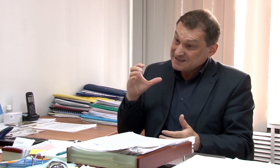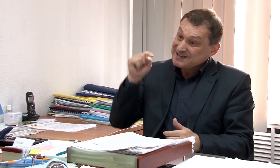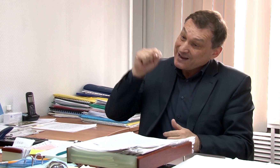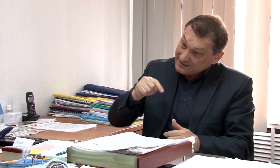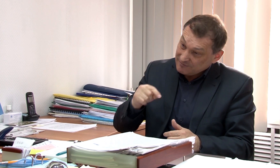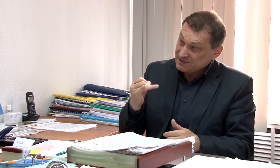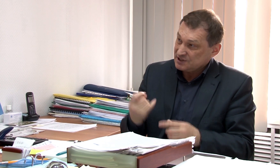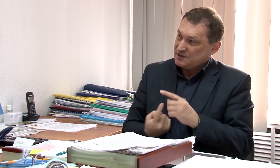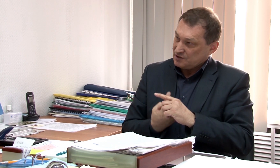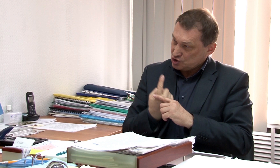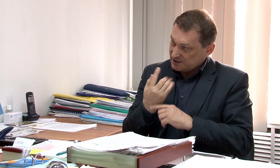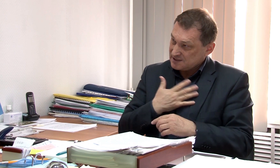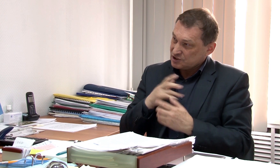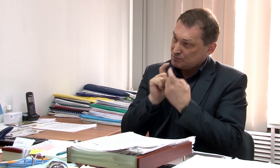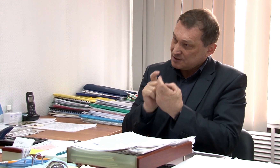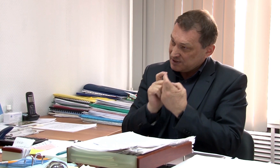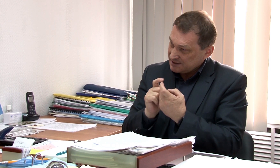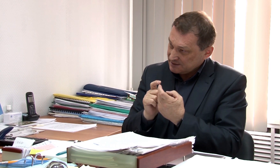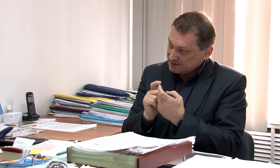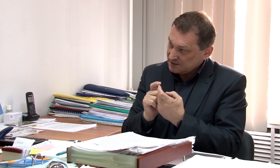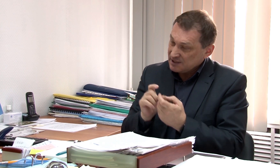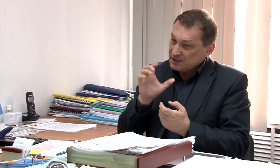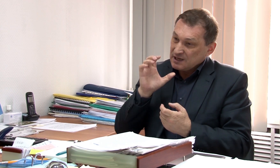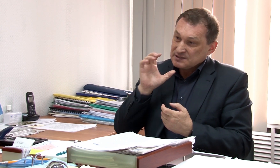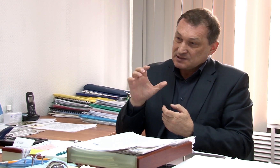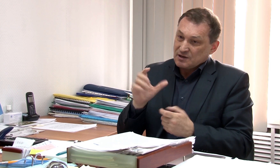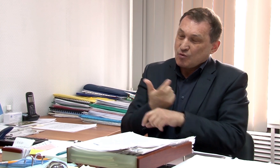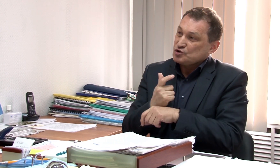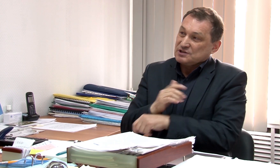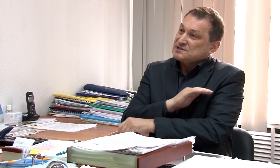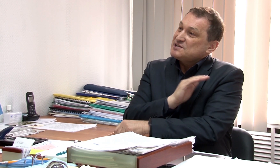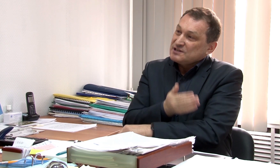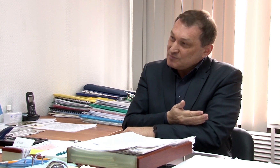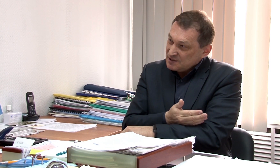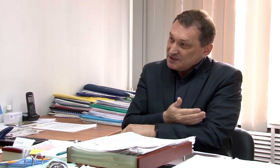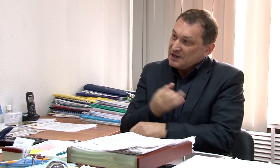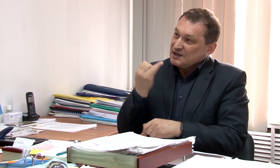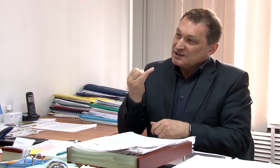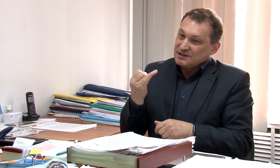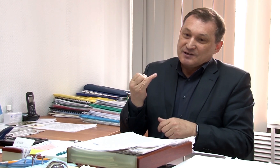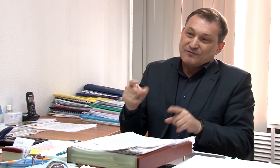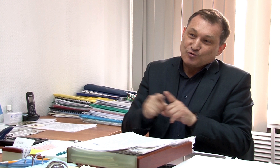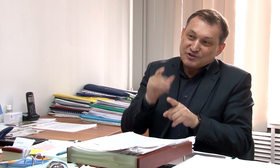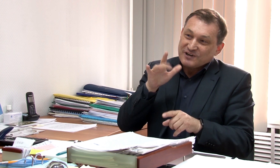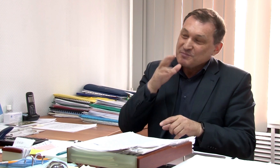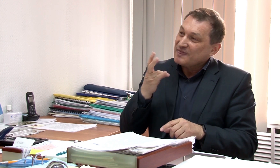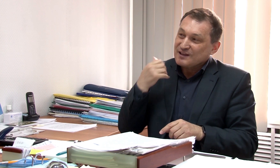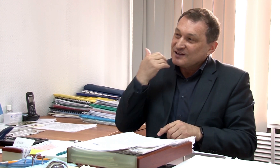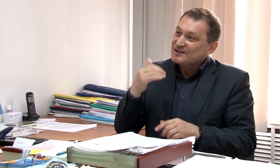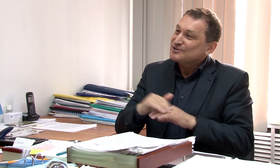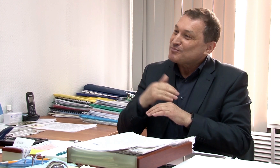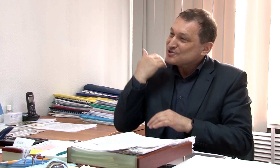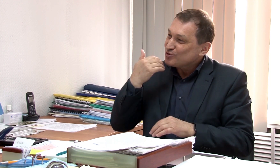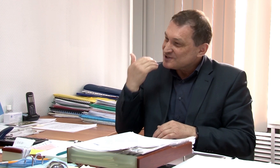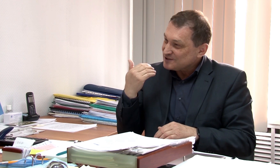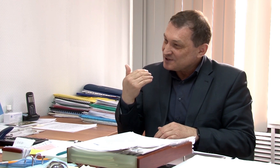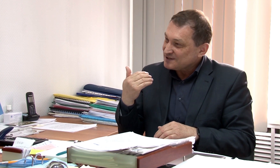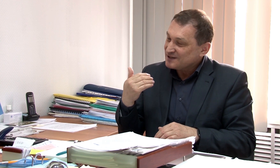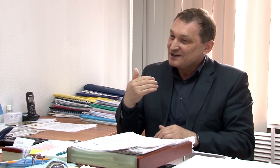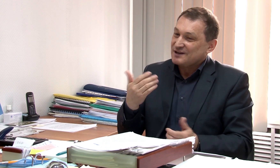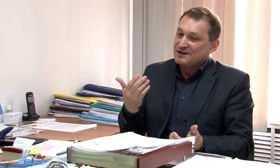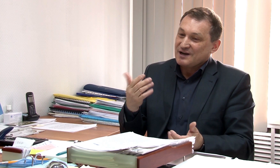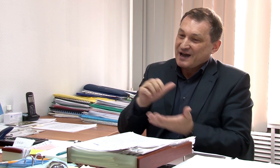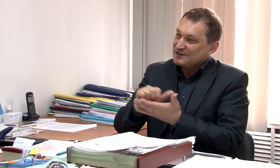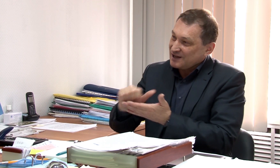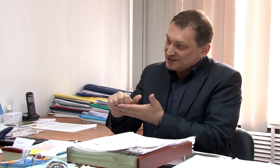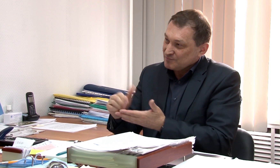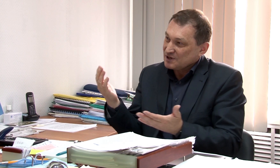С этого и началась наша борьба с очень сильными и в то же время недобросовестными арендаторами,